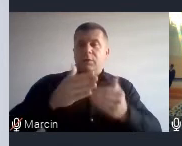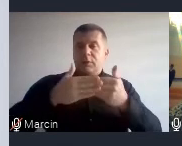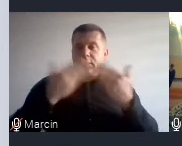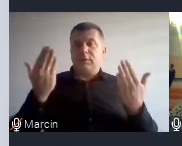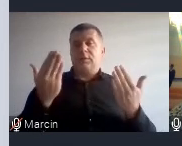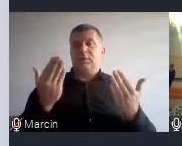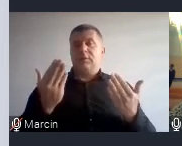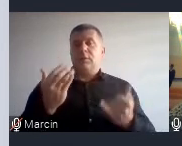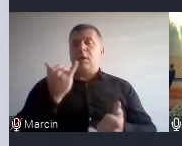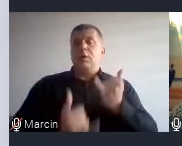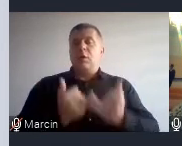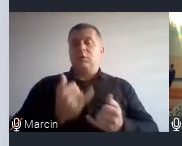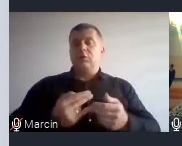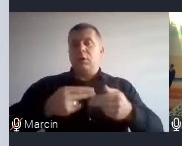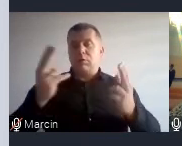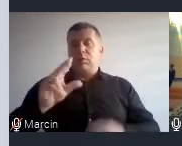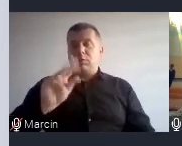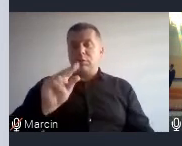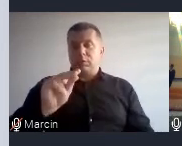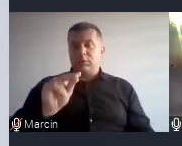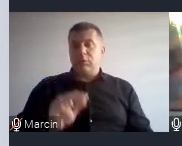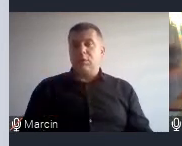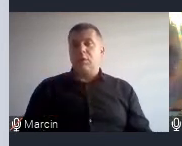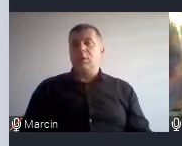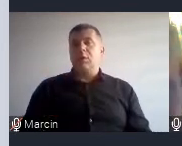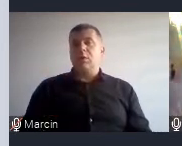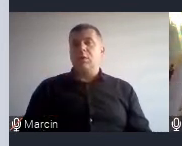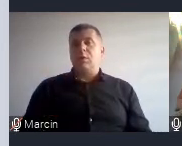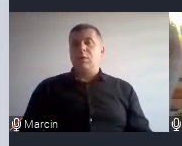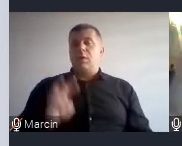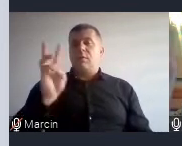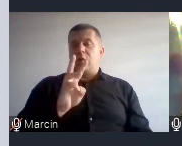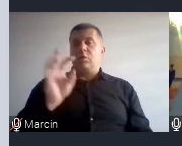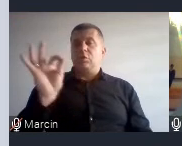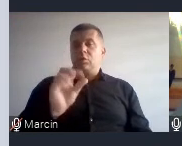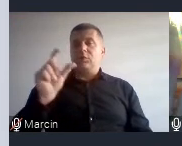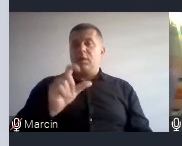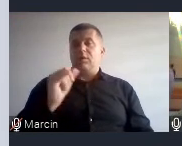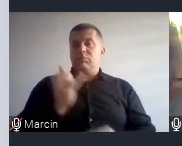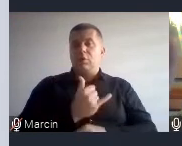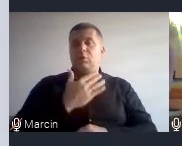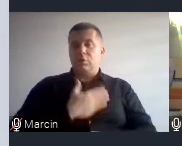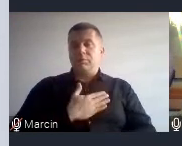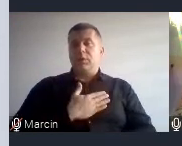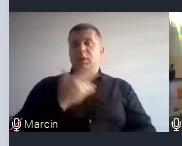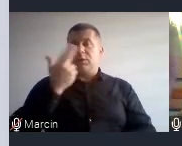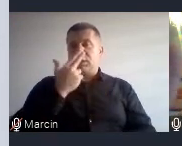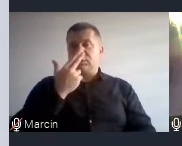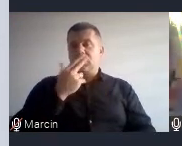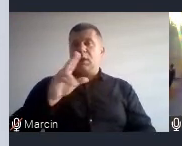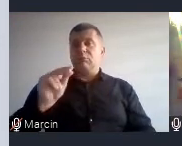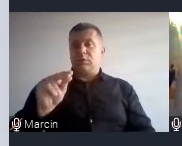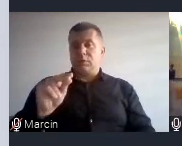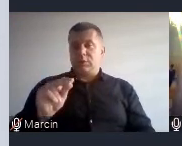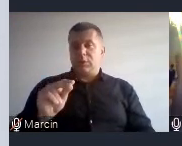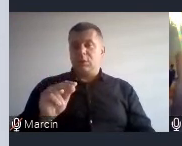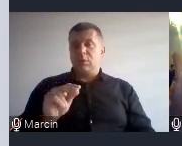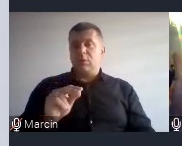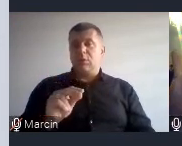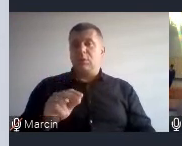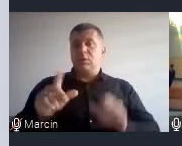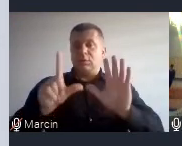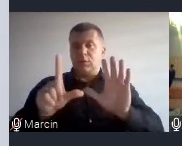jeśli publikuję w poniedziałek, a to wtorek, środa, czwartek, piątek, sobota, niedziela, poniedziałek, tak,